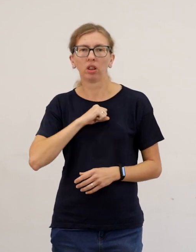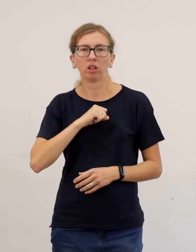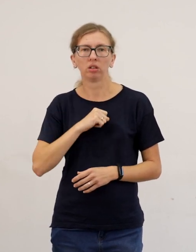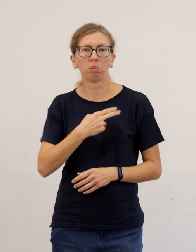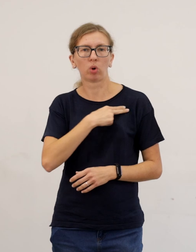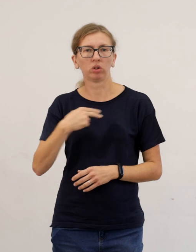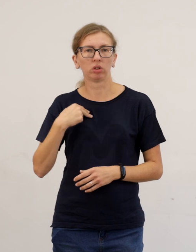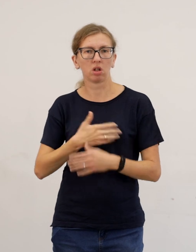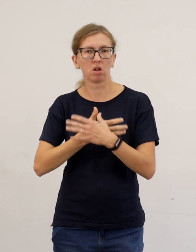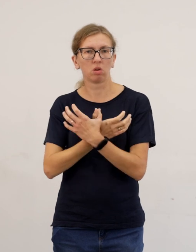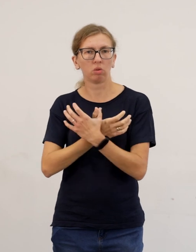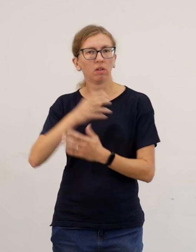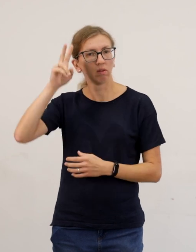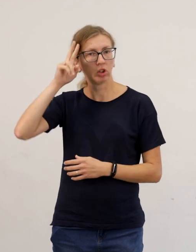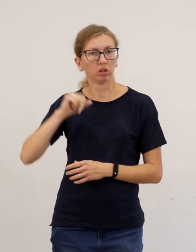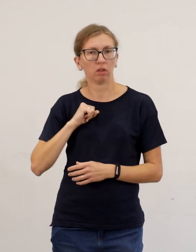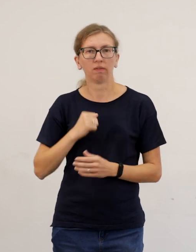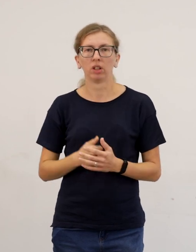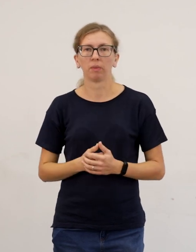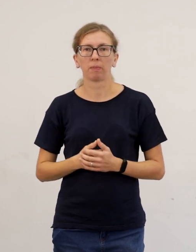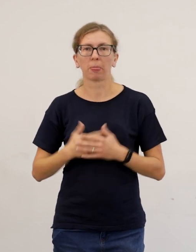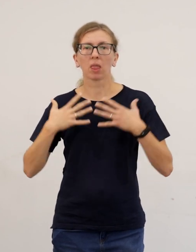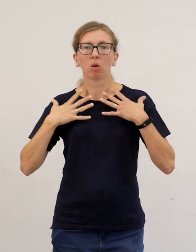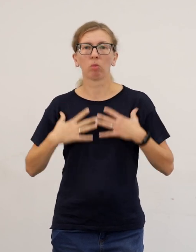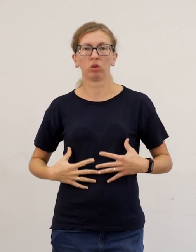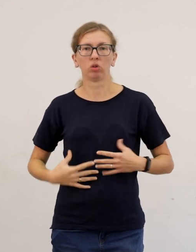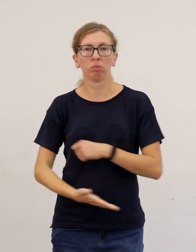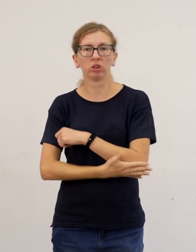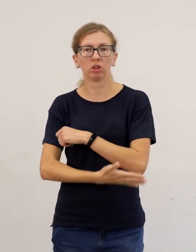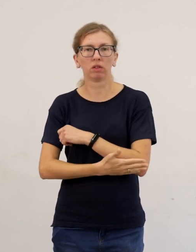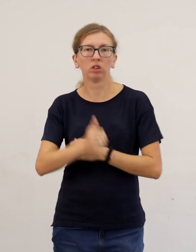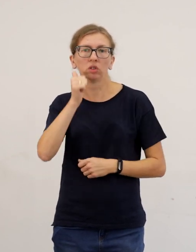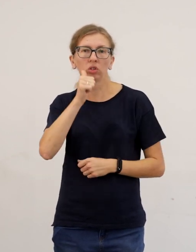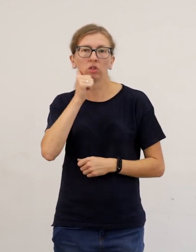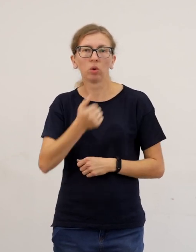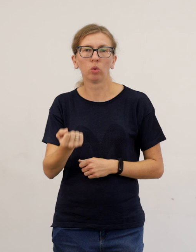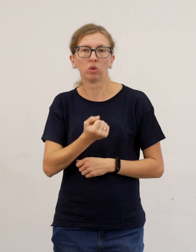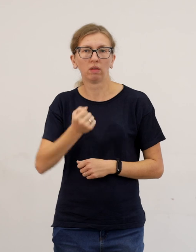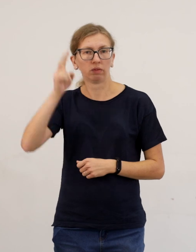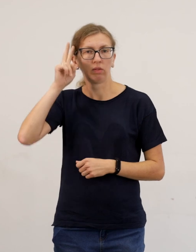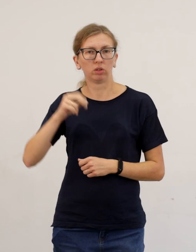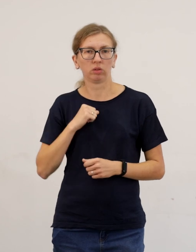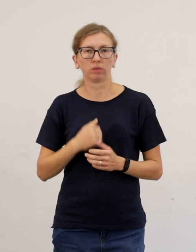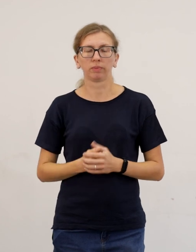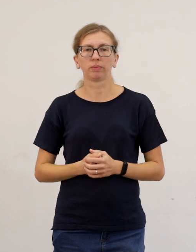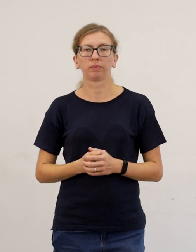Przedwojenne mundury polskie nie odpowiadały w pełni na potrzeby żołnierzy, były sztywne i niewygodne.